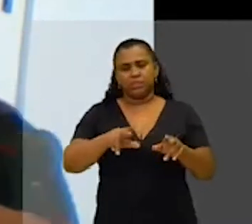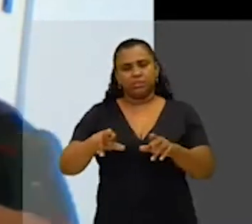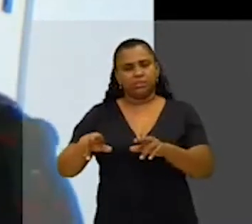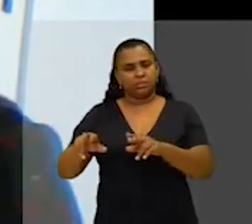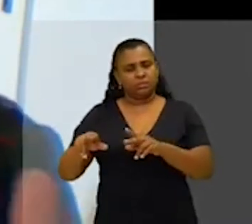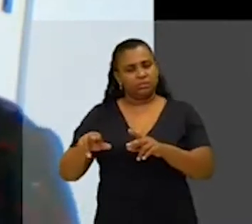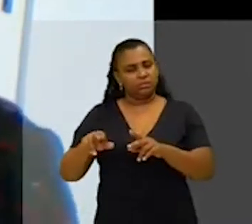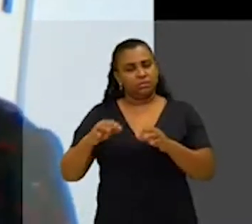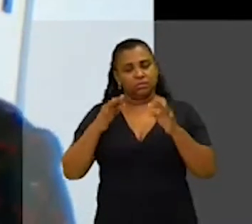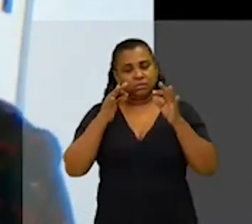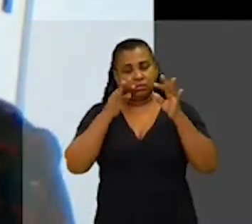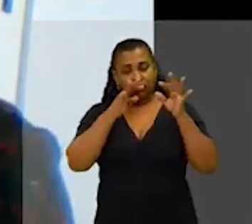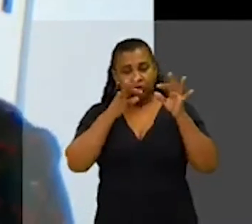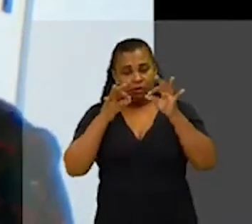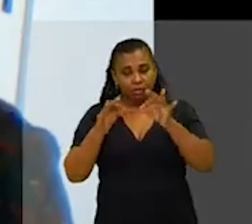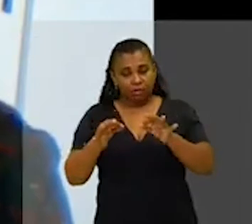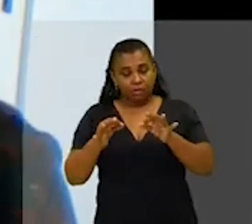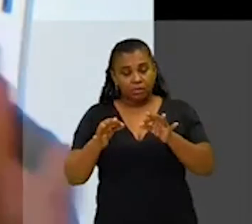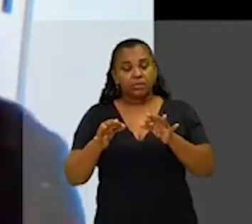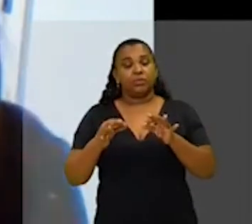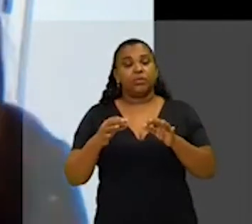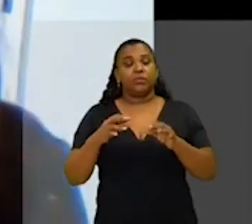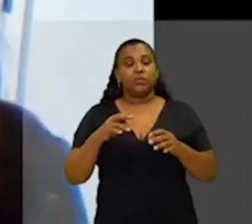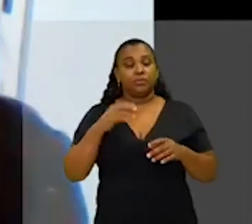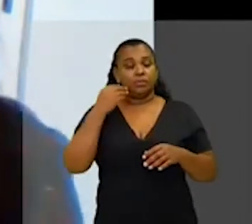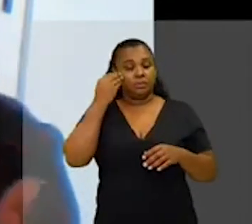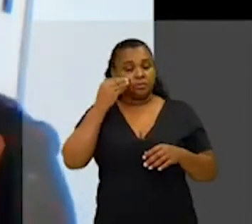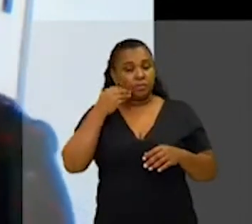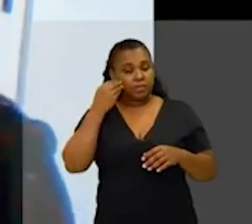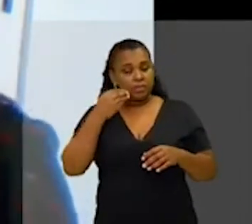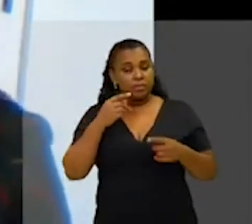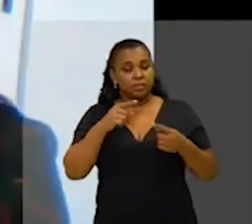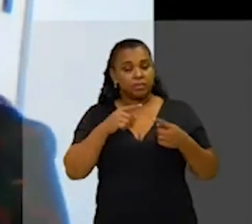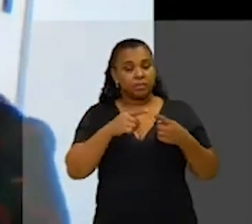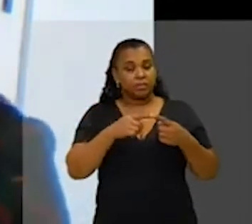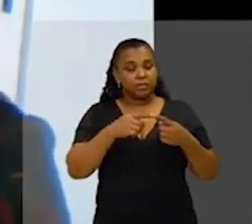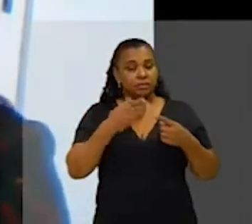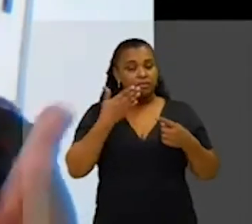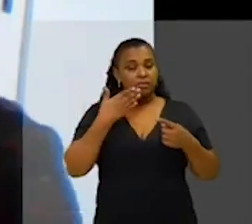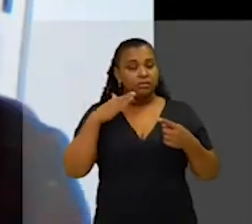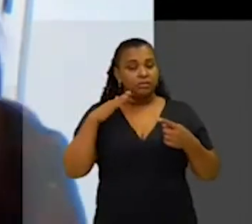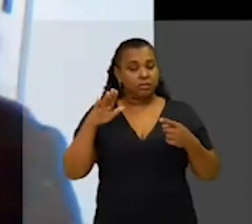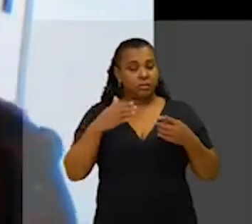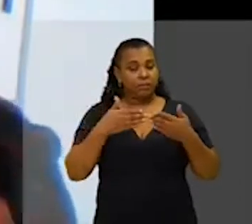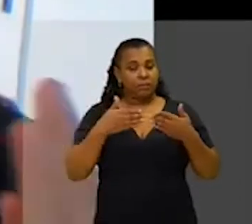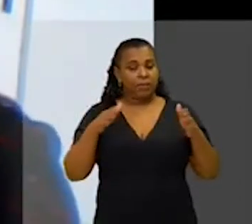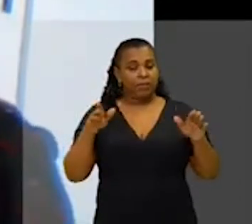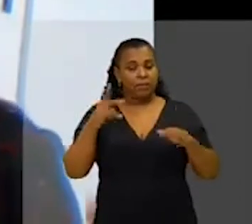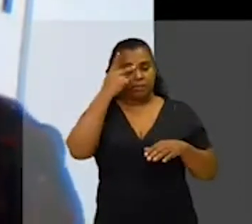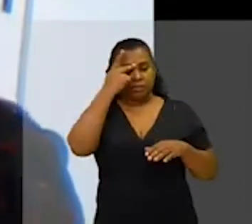muitas vezes mais experiências de Mandato aberto e de Mandato coletivo porque tem dinâmicas que